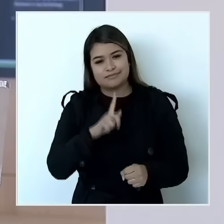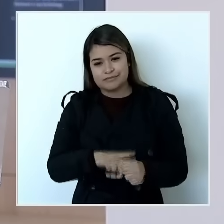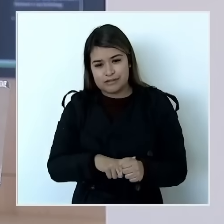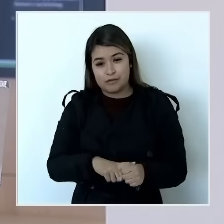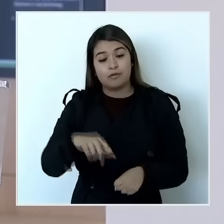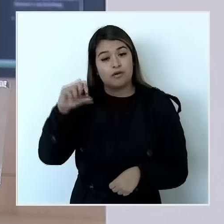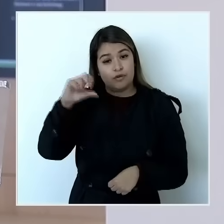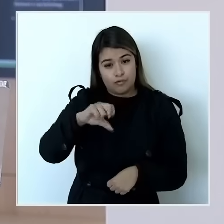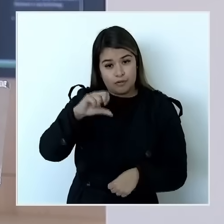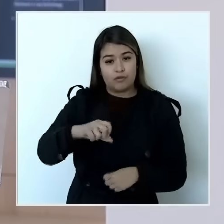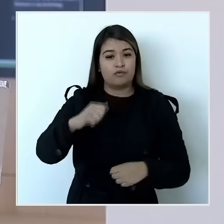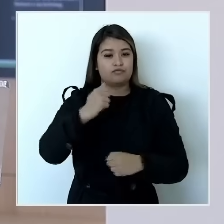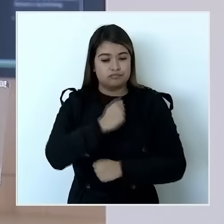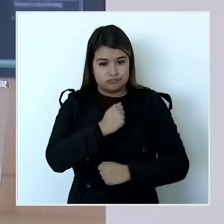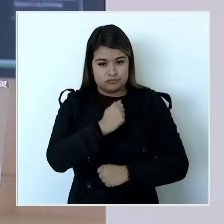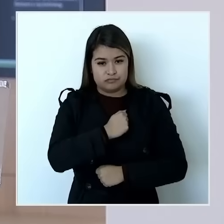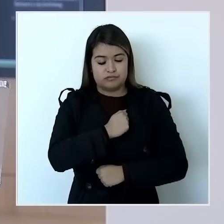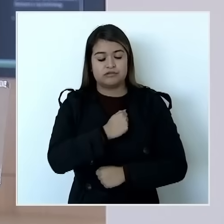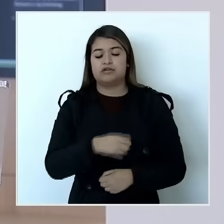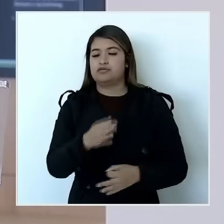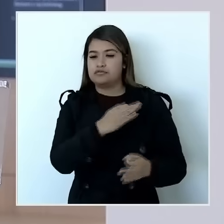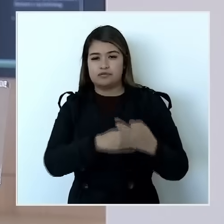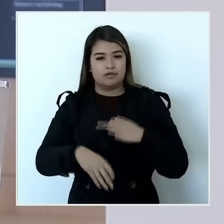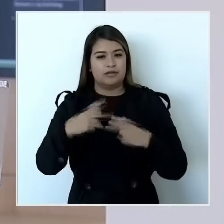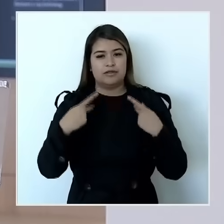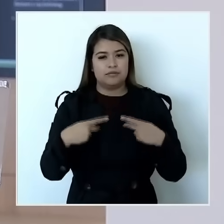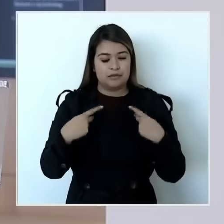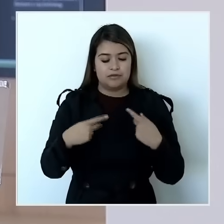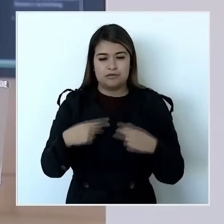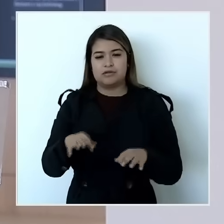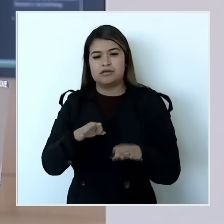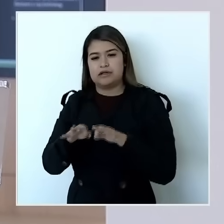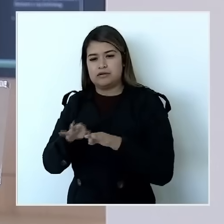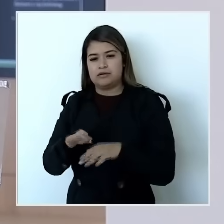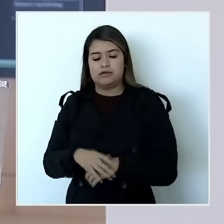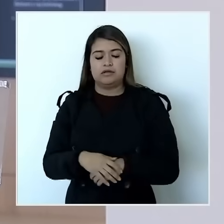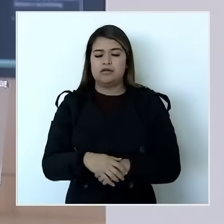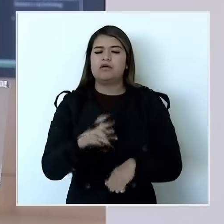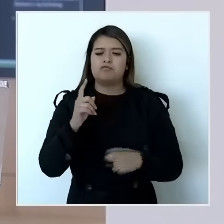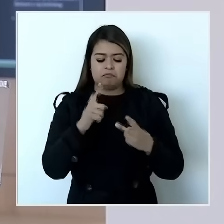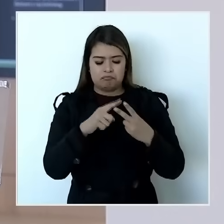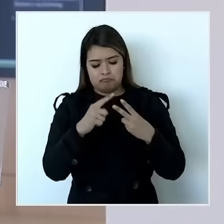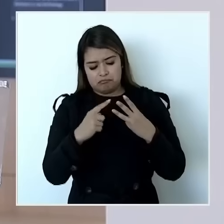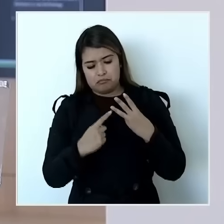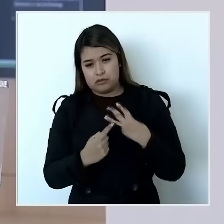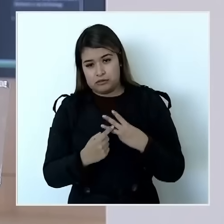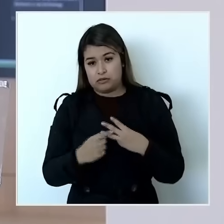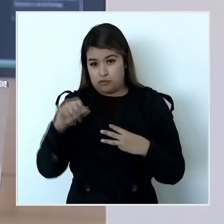la Fuerza Aérea y la Guardia Nacional por múltiples razones de las que quiero enfatizar